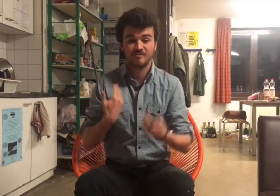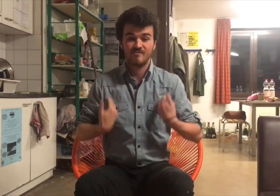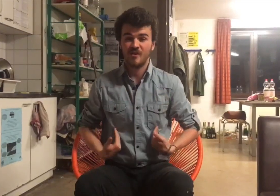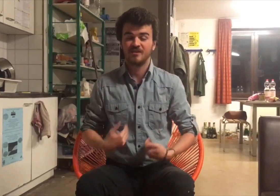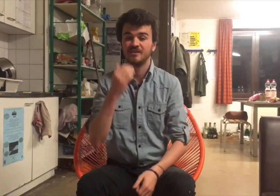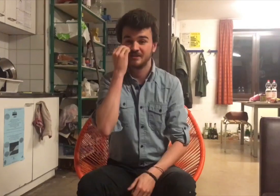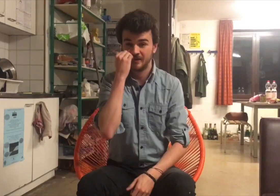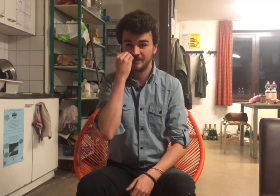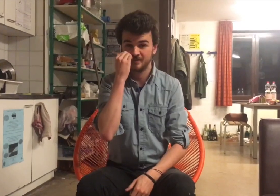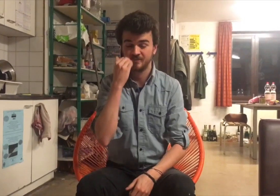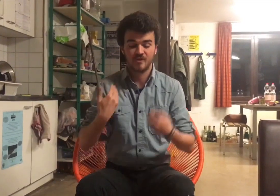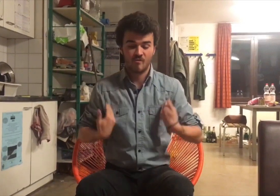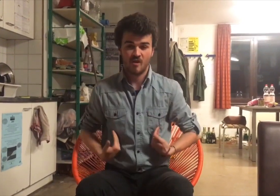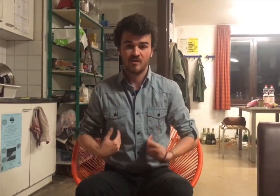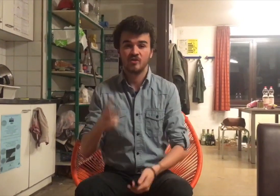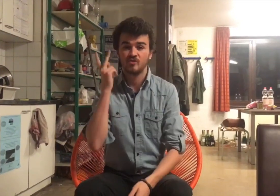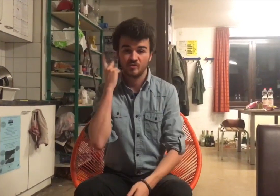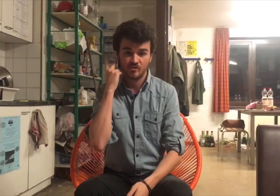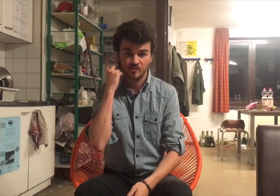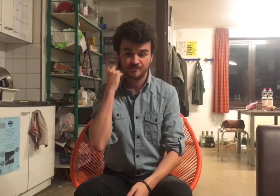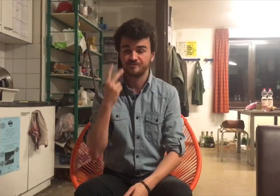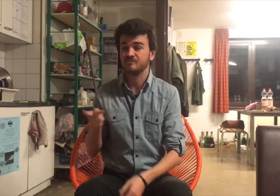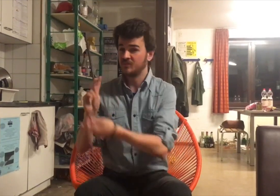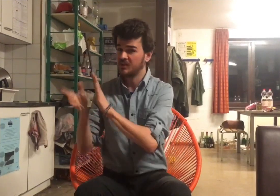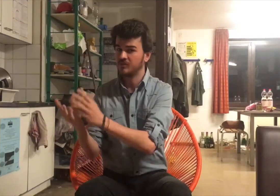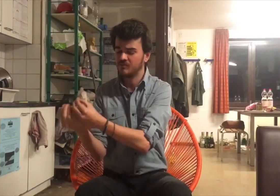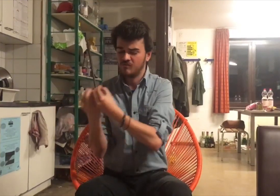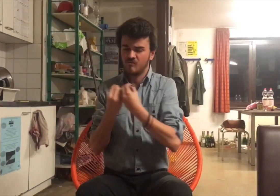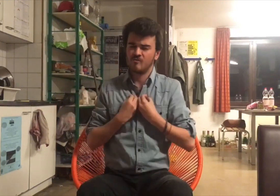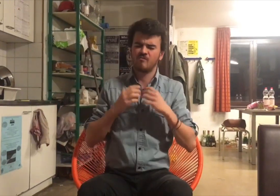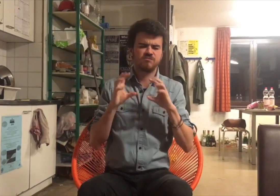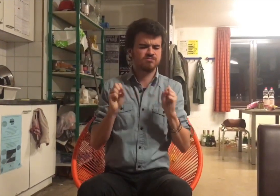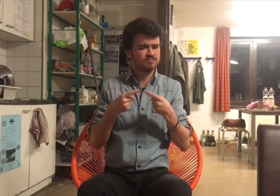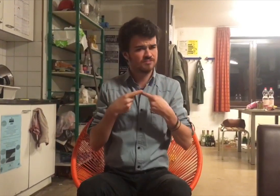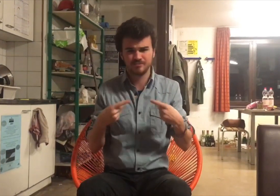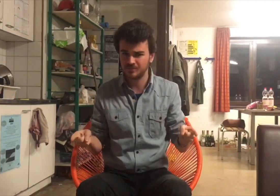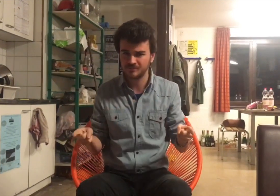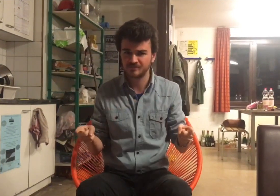Moi, c'est Max. Je suis entendant. Le Kap Signes m'a tant donné.